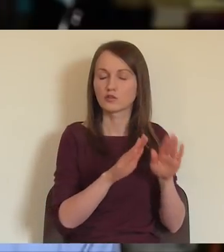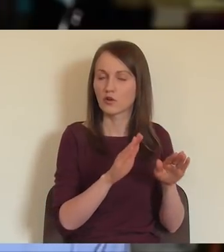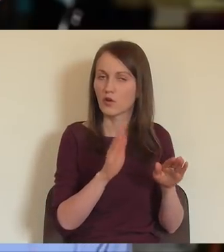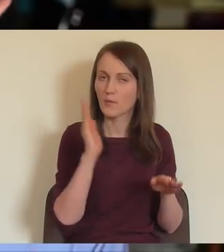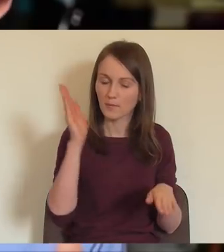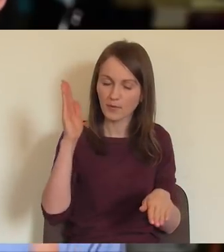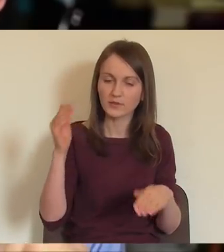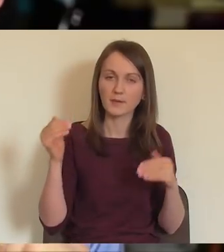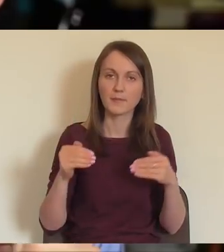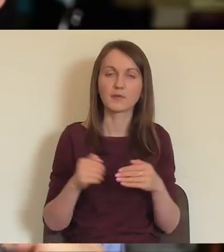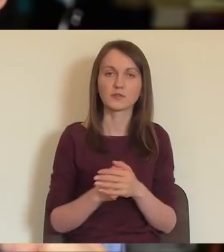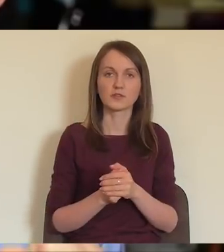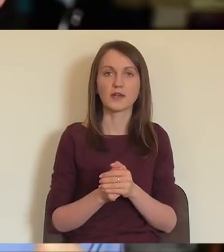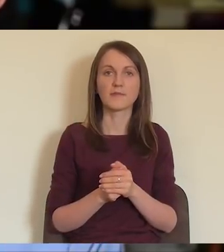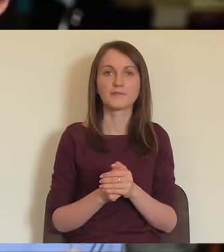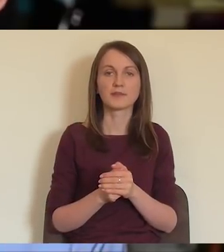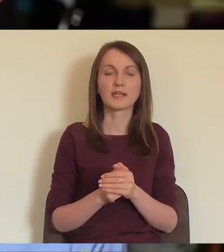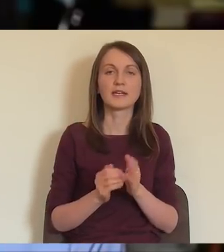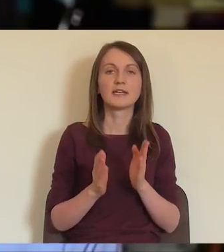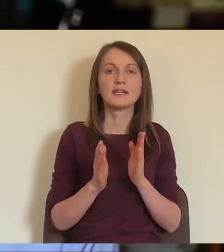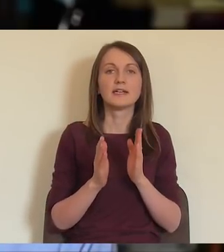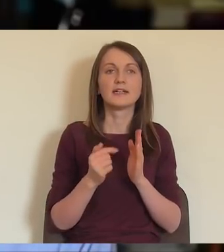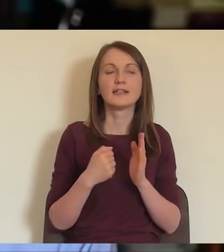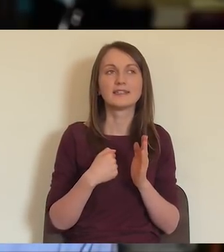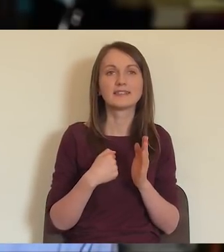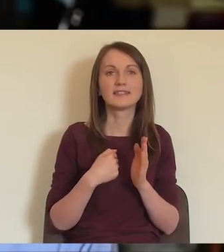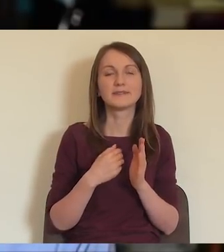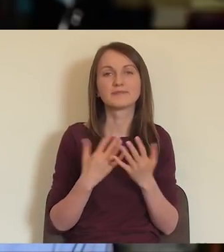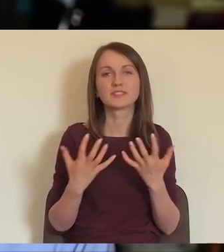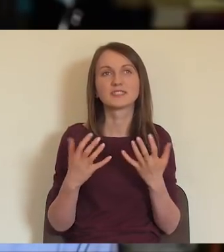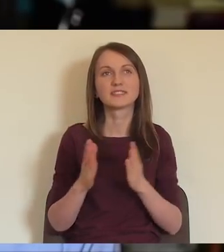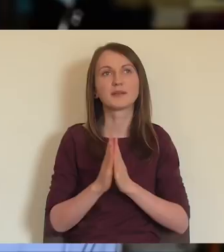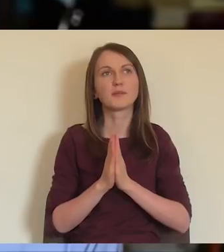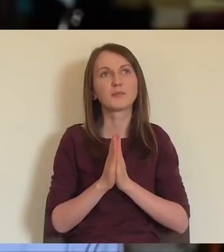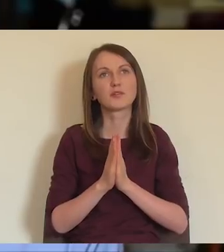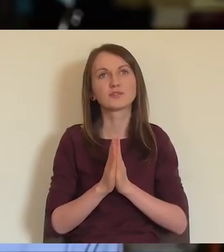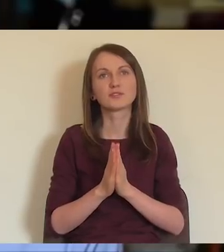Chciałbym zacząć nasze ogłoszenia od takiej jednej rzeczy, która mnie od jakiegoś czasu trochę niepokoi.